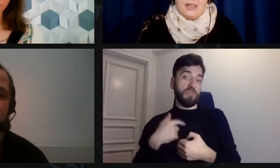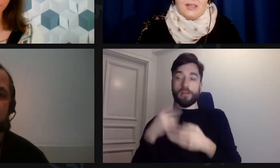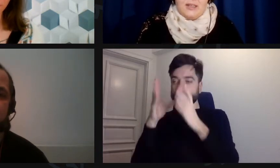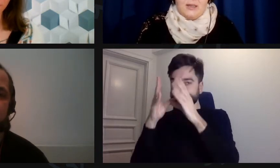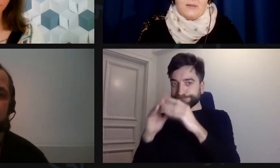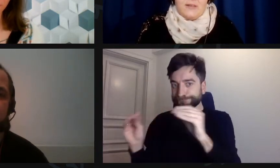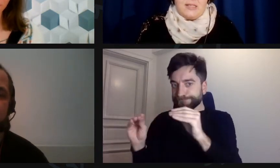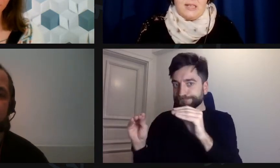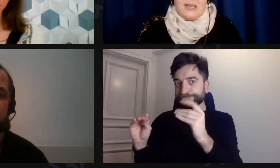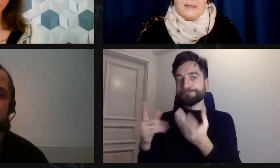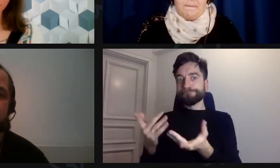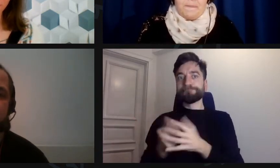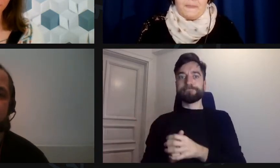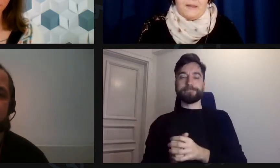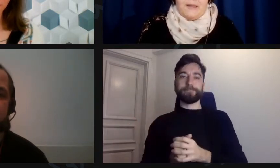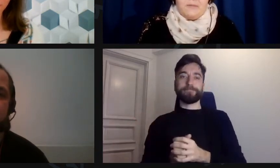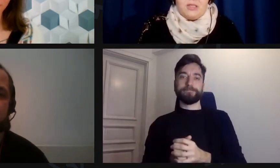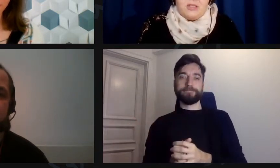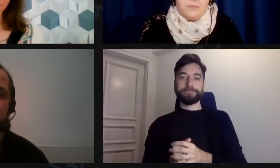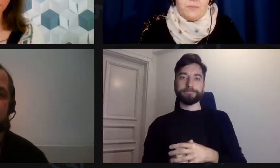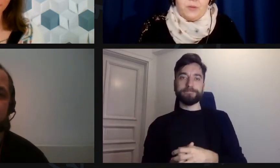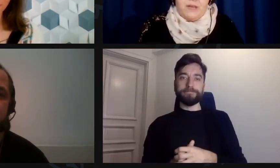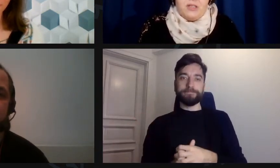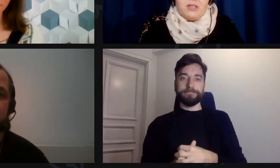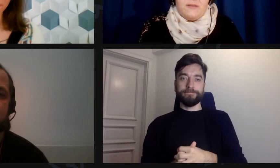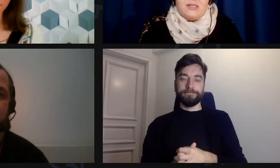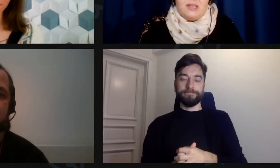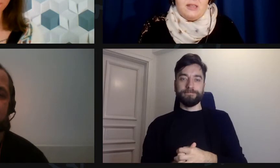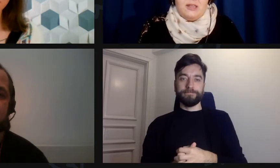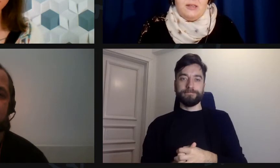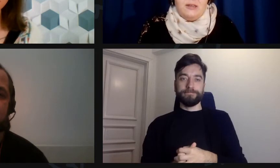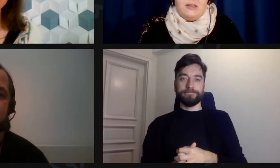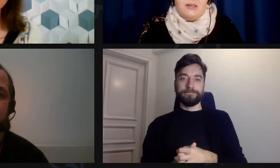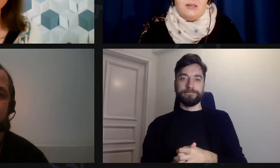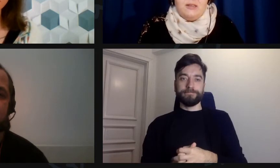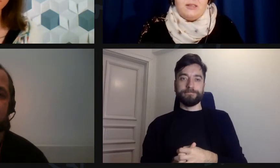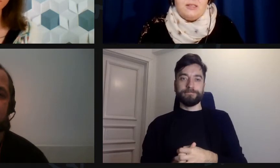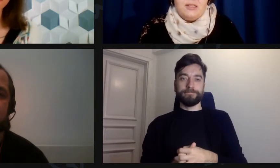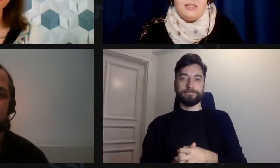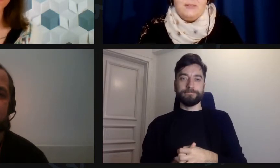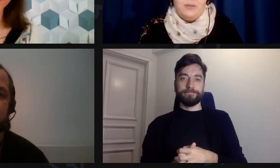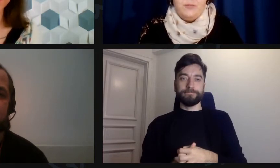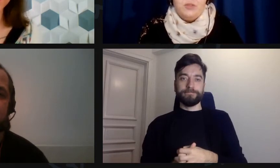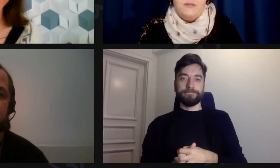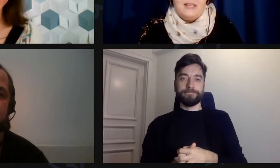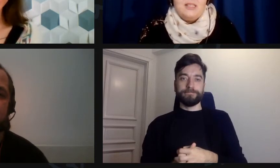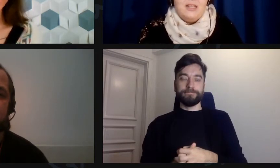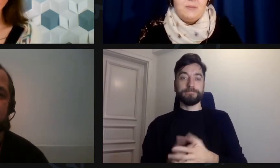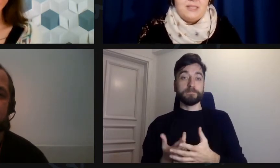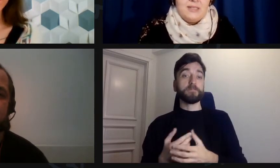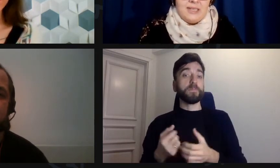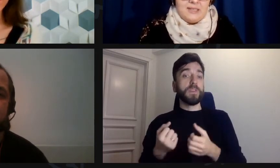Kwestia myślę, że pojawia się kwestia tej motywacji dla prezentacji.